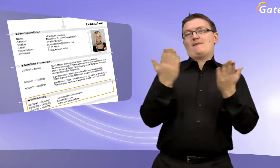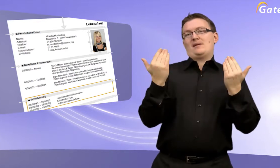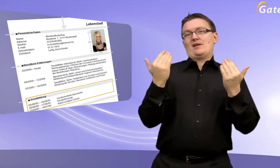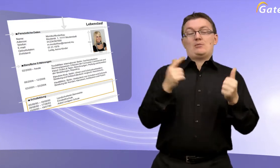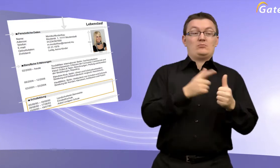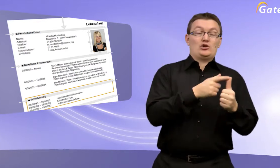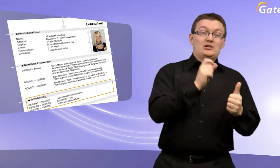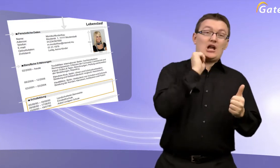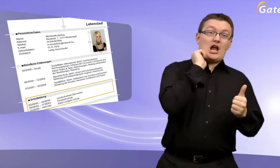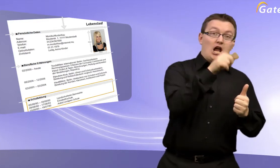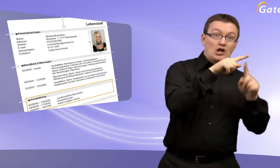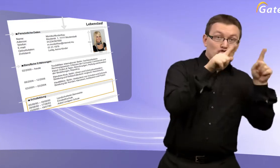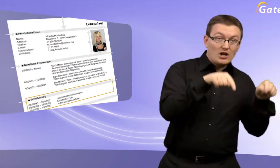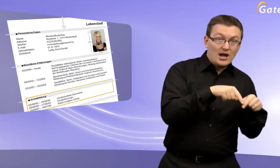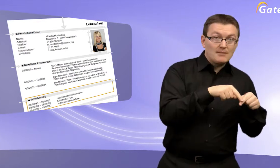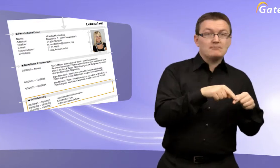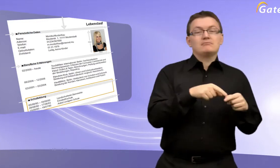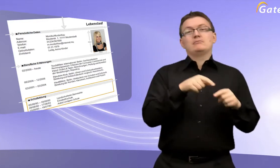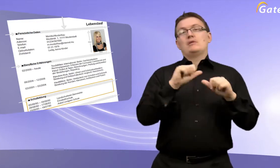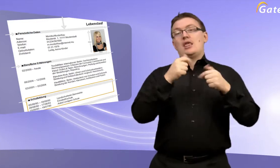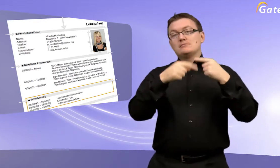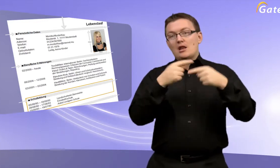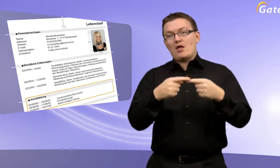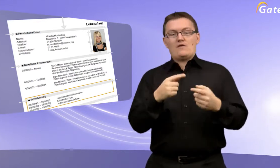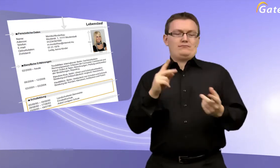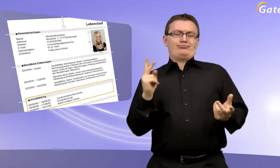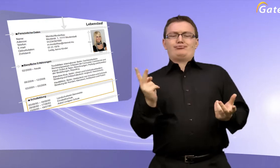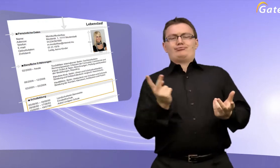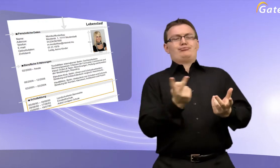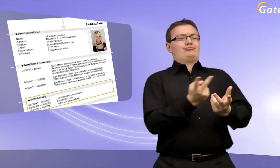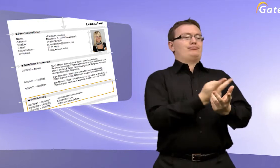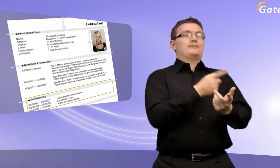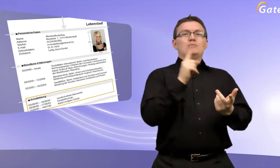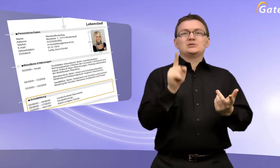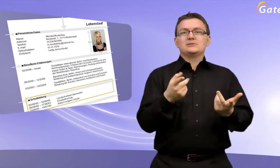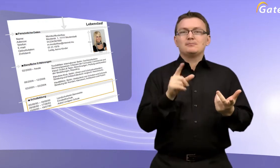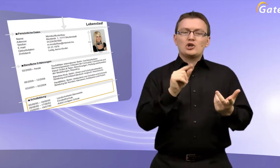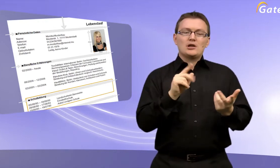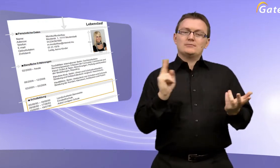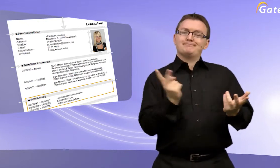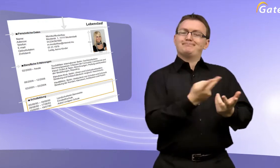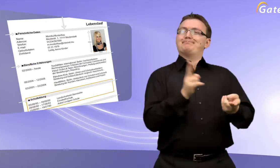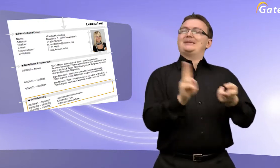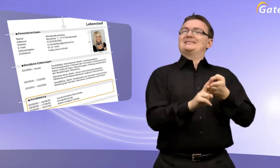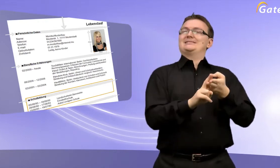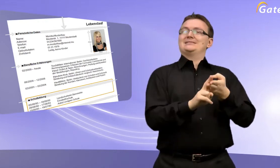Bestandteile der Bewerbung also auch das Anschreiben und den Lebenslauf.